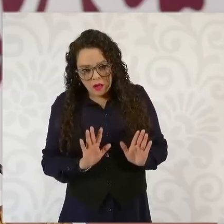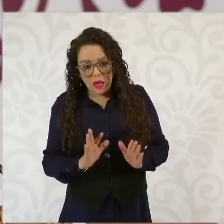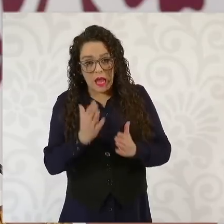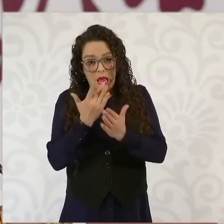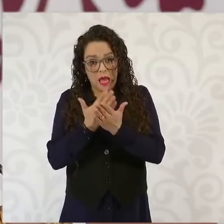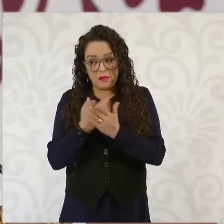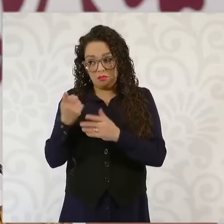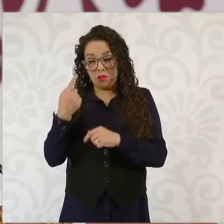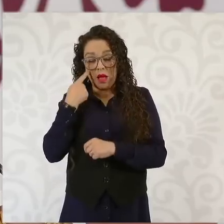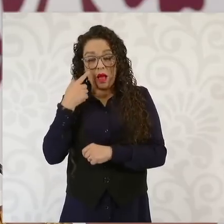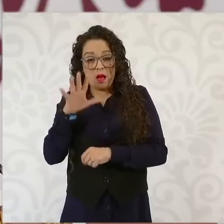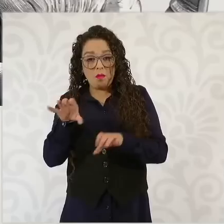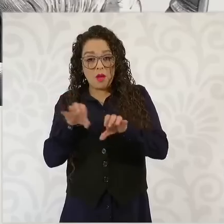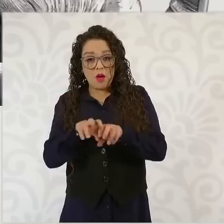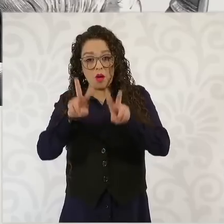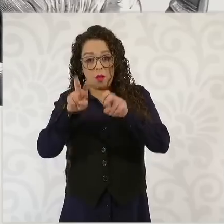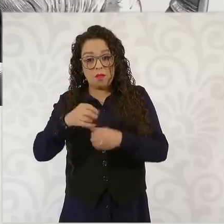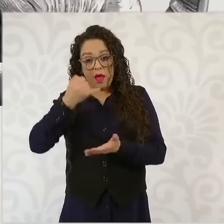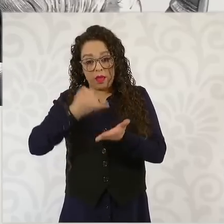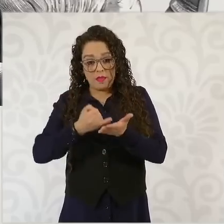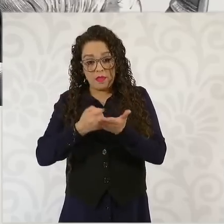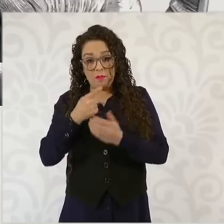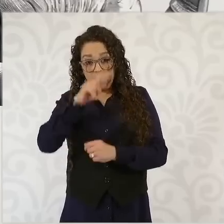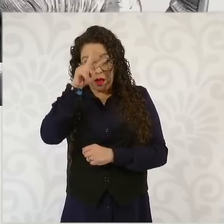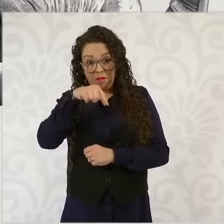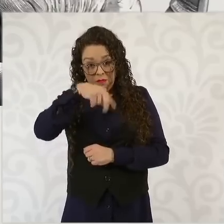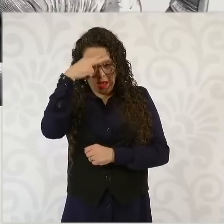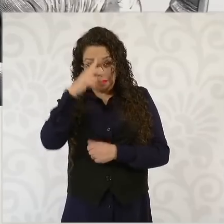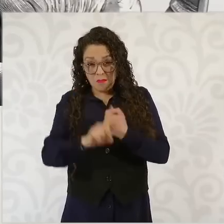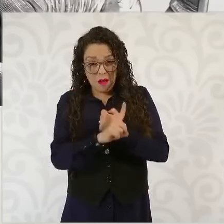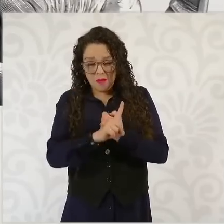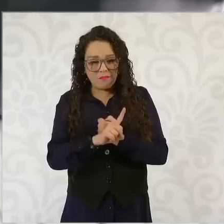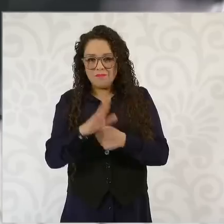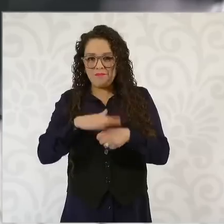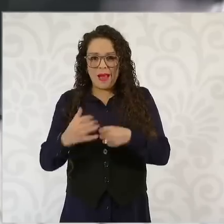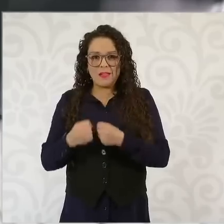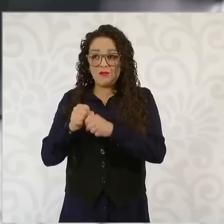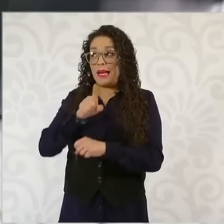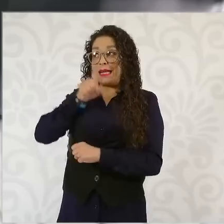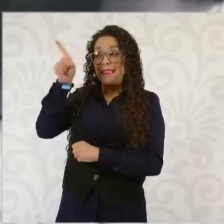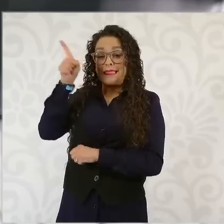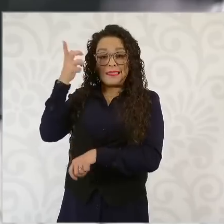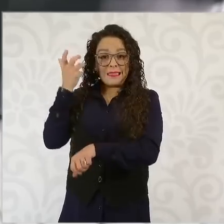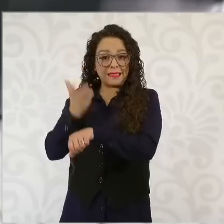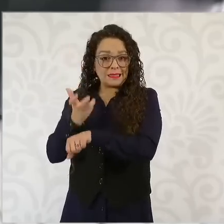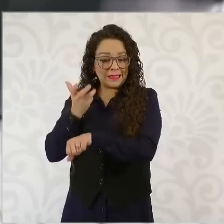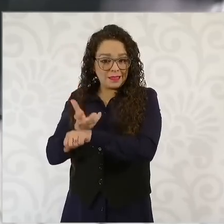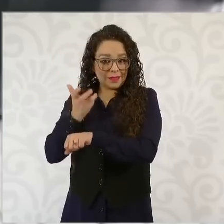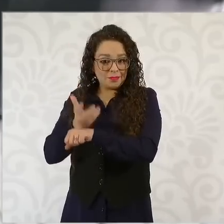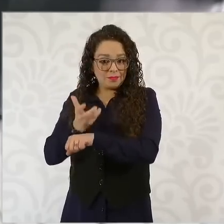más para la población de Estados Unidos y creo que el reto recae más como lo han dicho el secretario